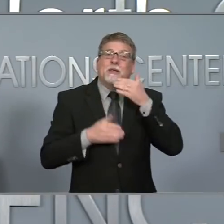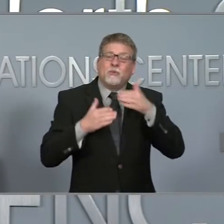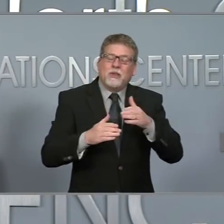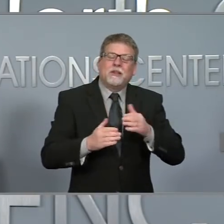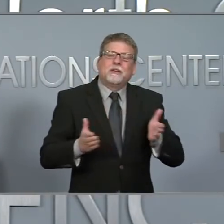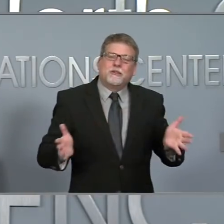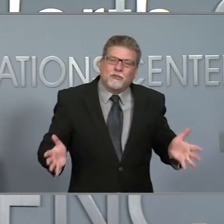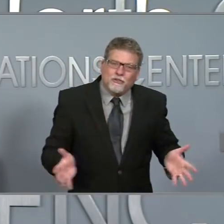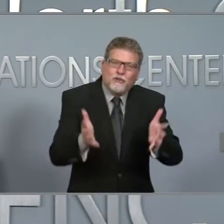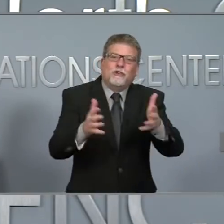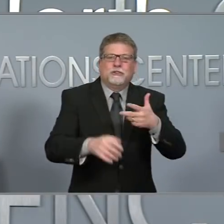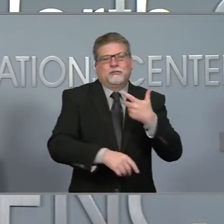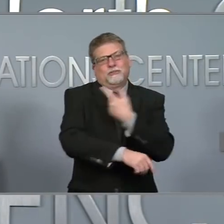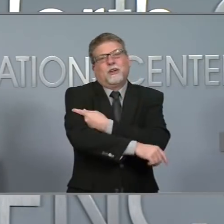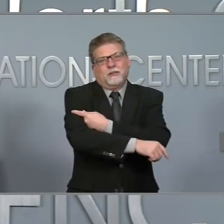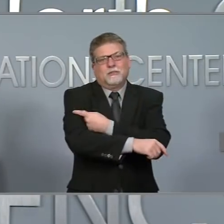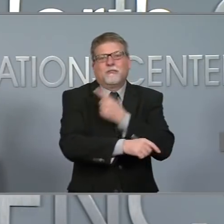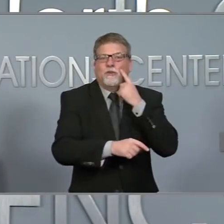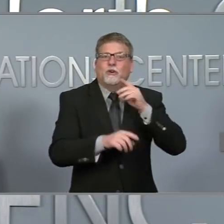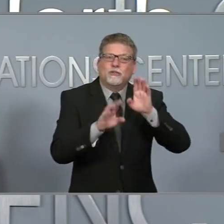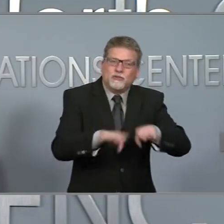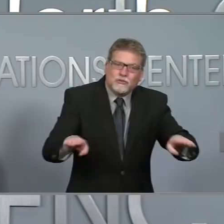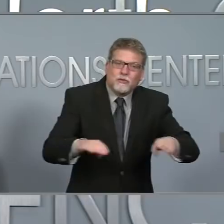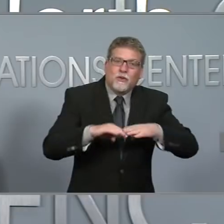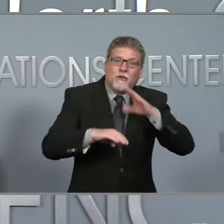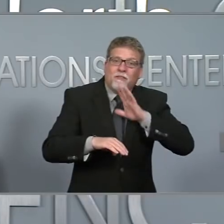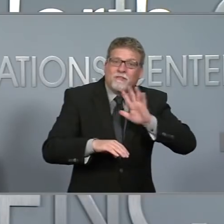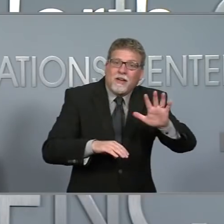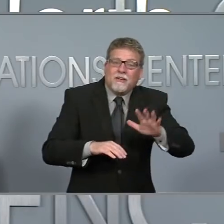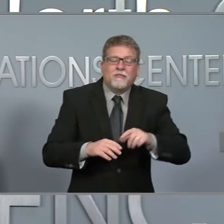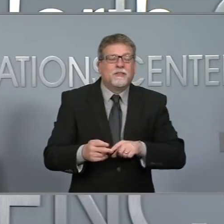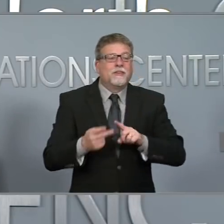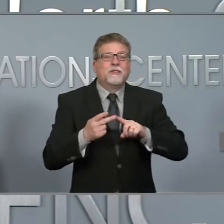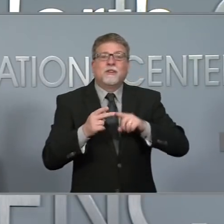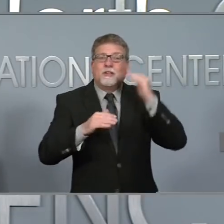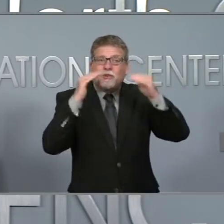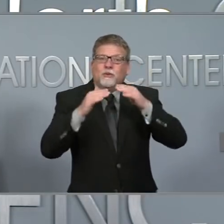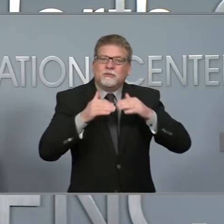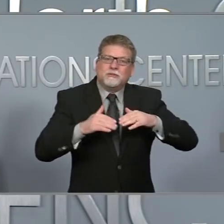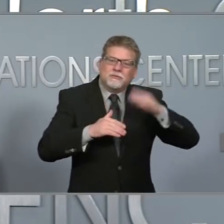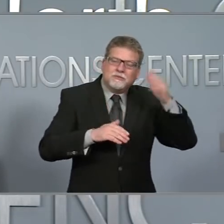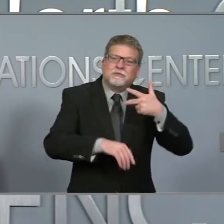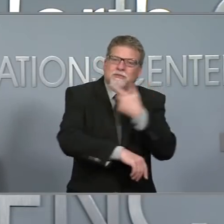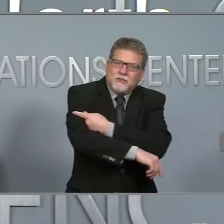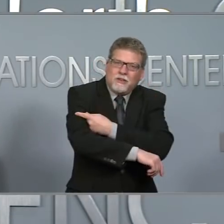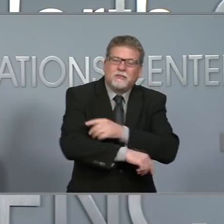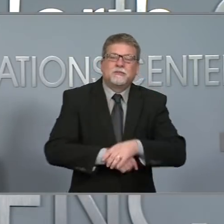una vacuna de covid y todos los mayores de doce años debería recibir